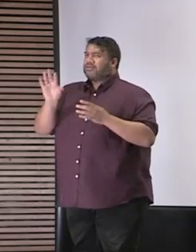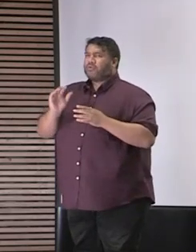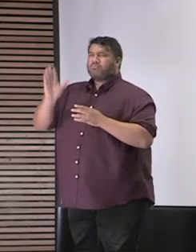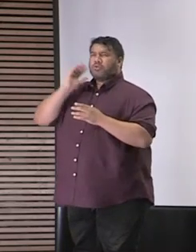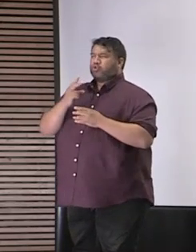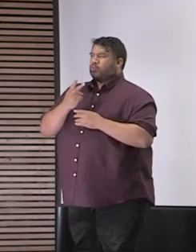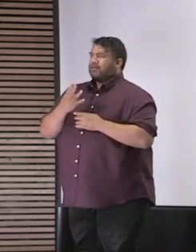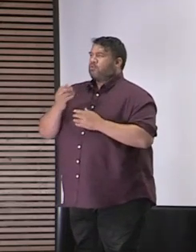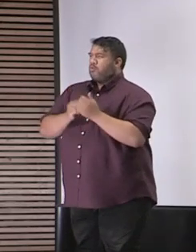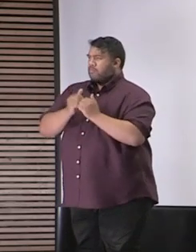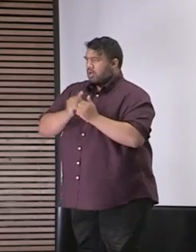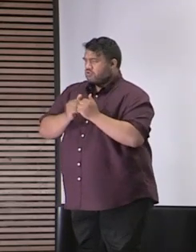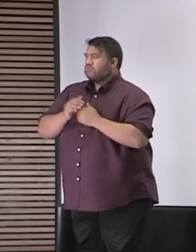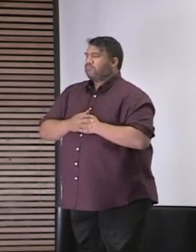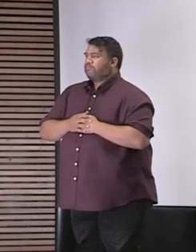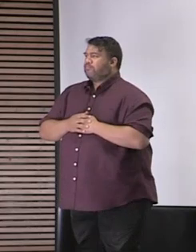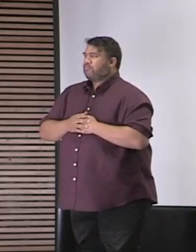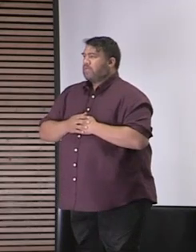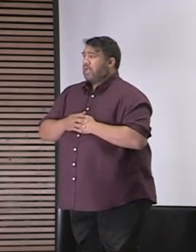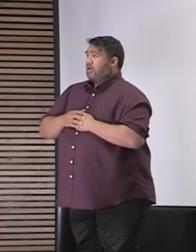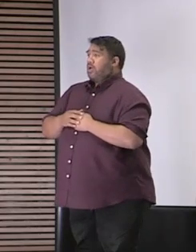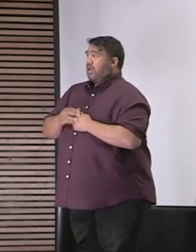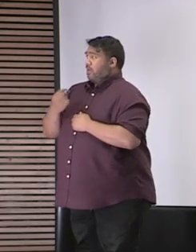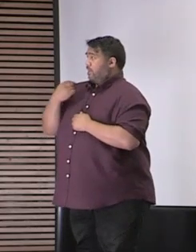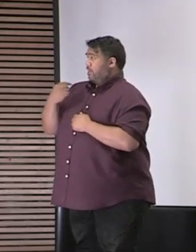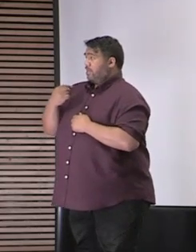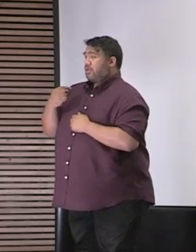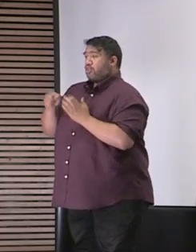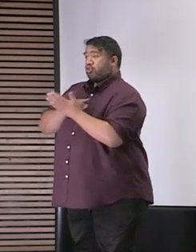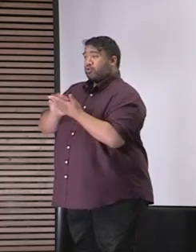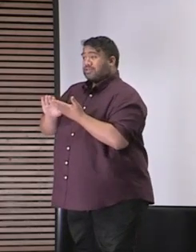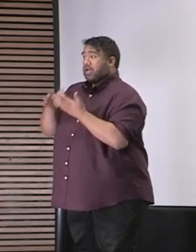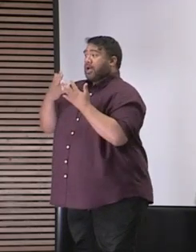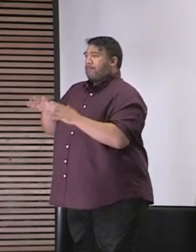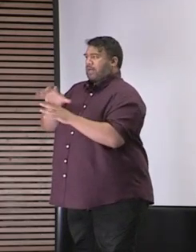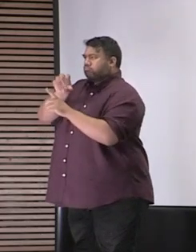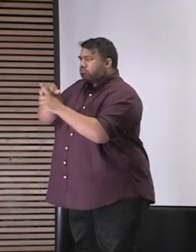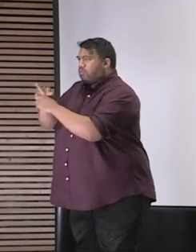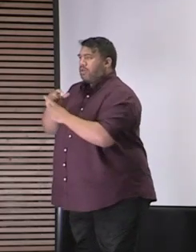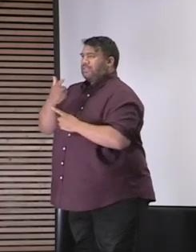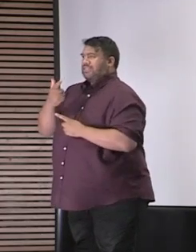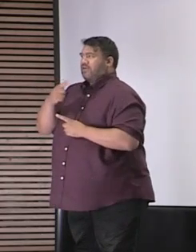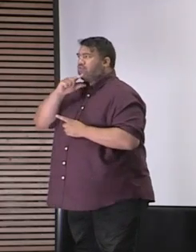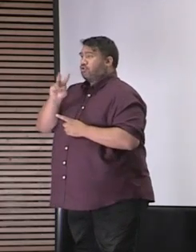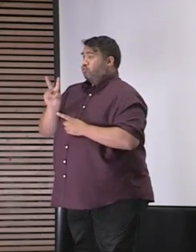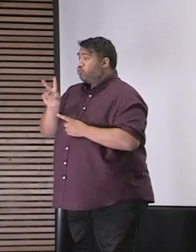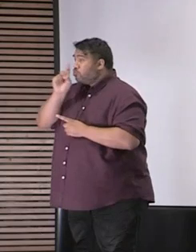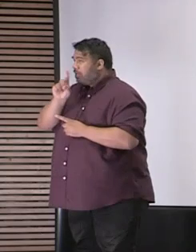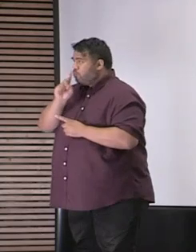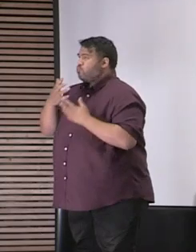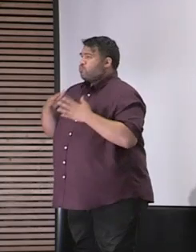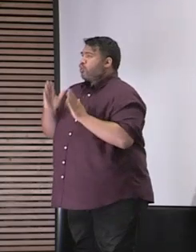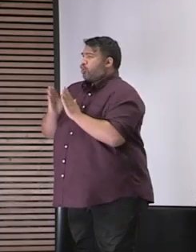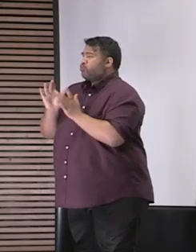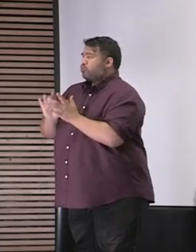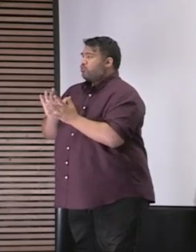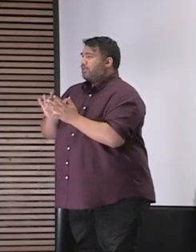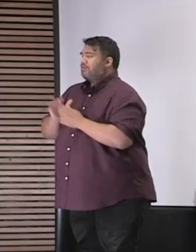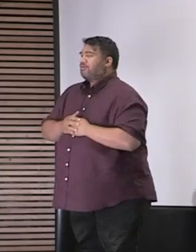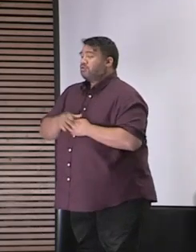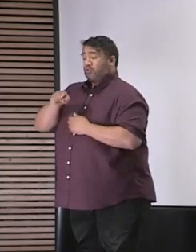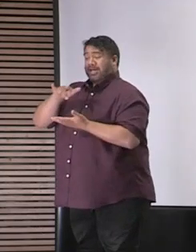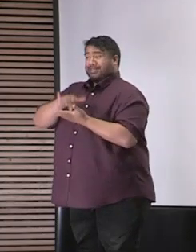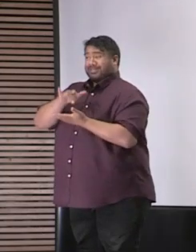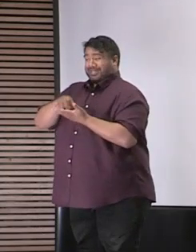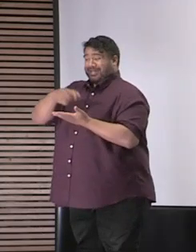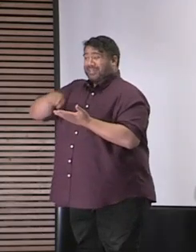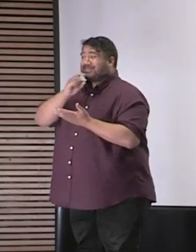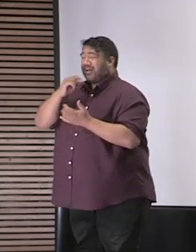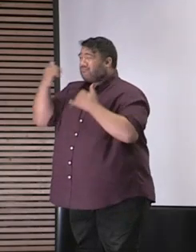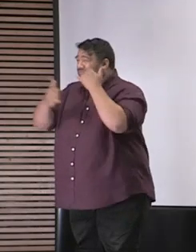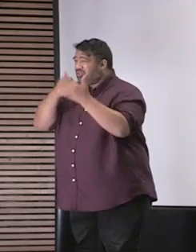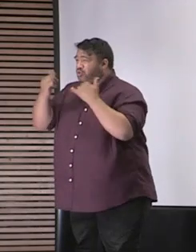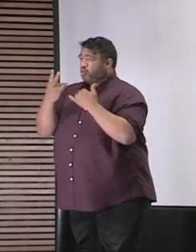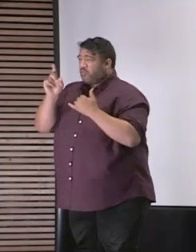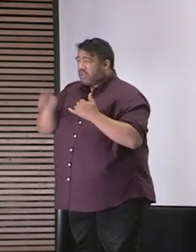Contacto Estrecho. Hasta el